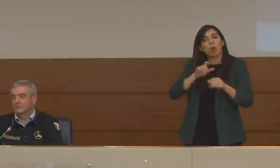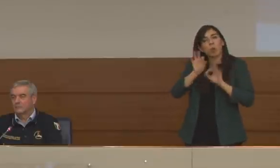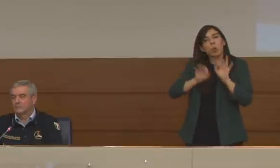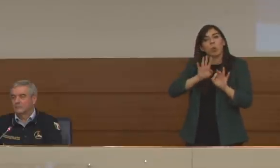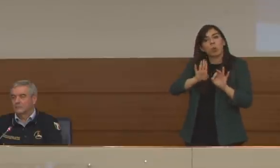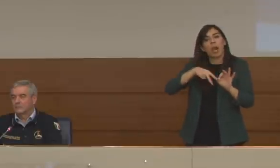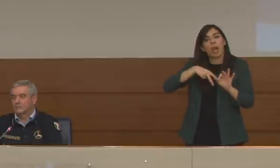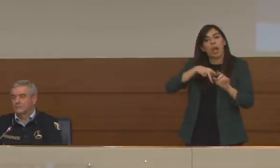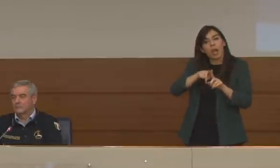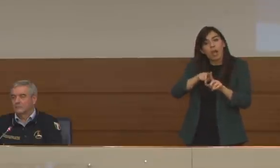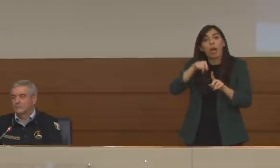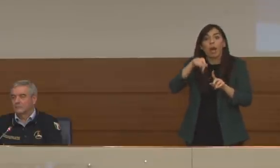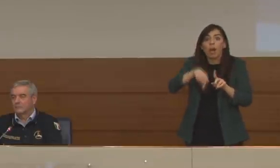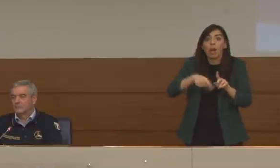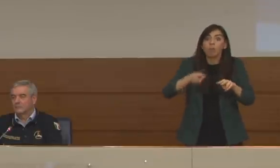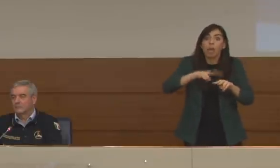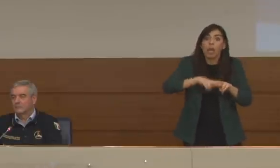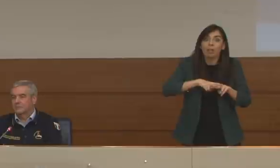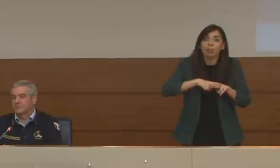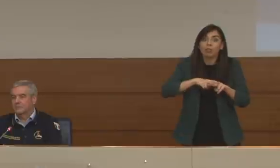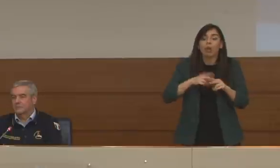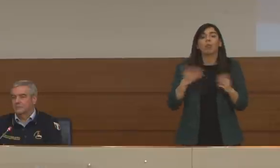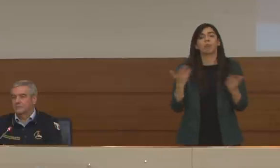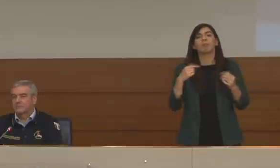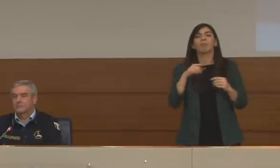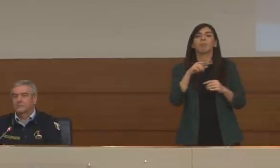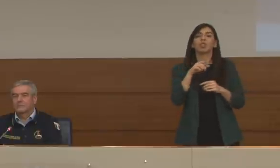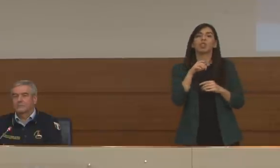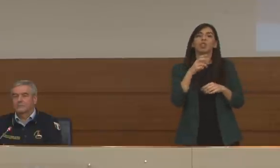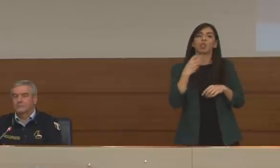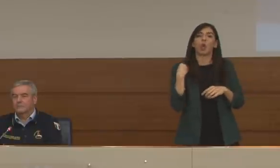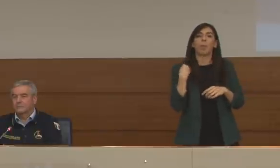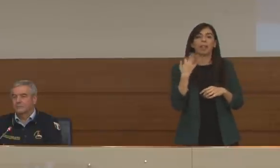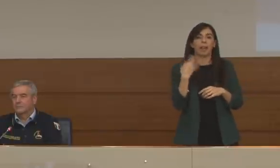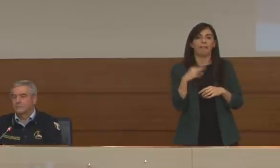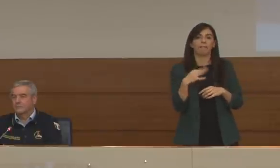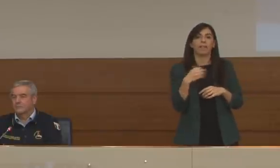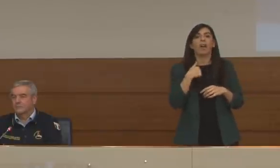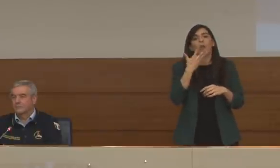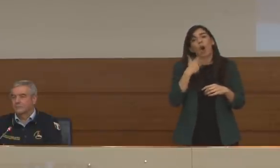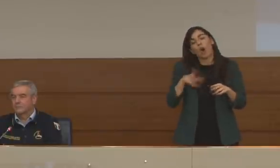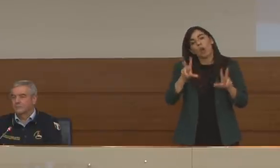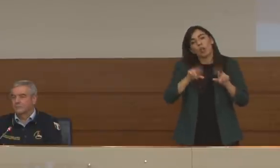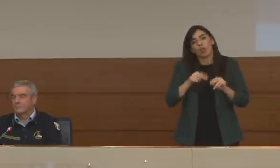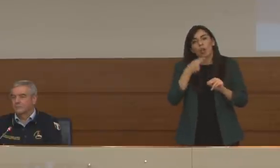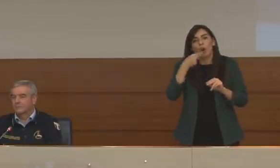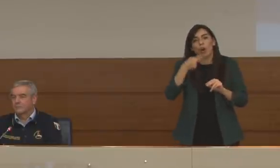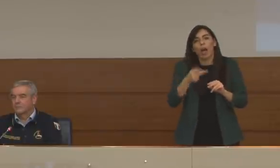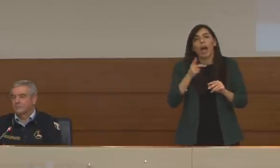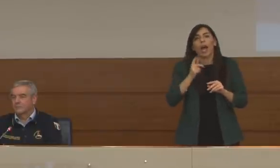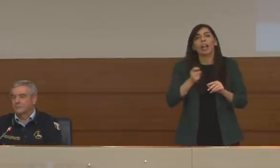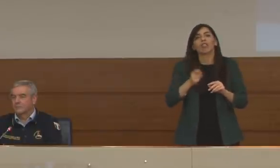Certo, un'ottima domanda. E ne approfitto ancora per citare l'Agenzia Italiana del Farmaco. Il sito dell'Agenzia Italiana del